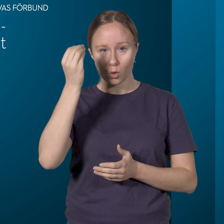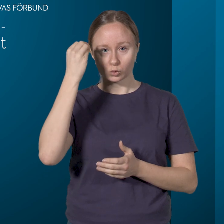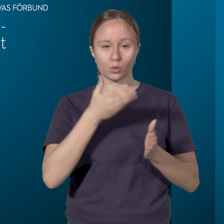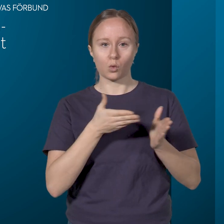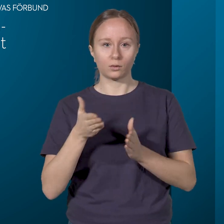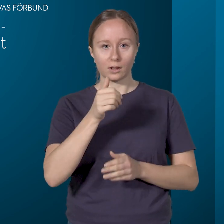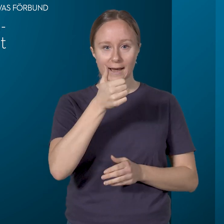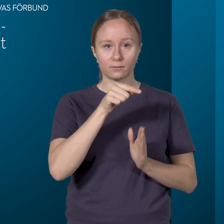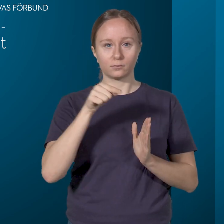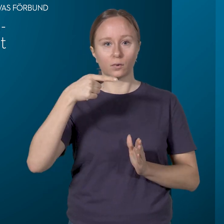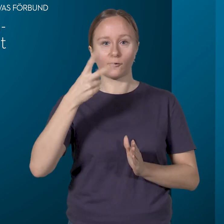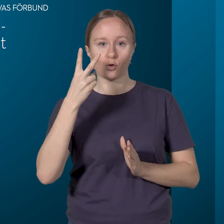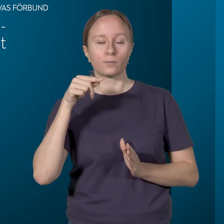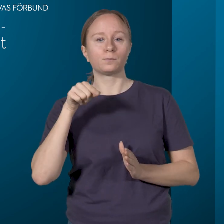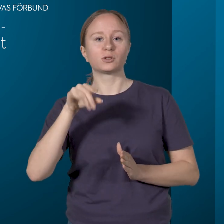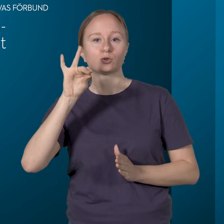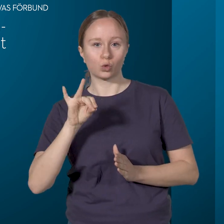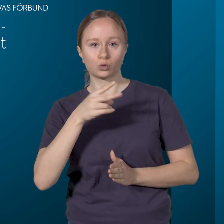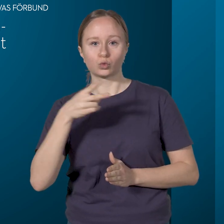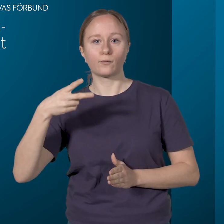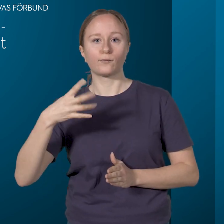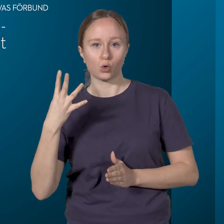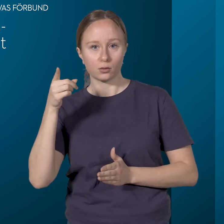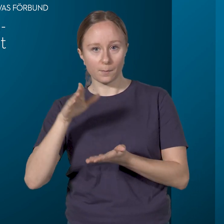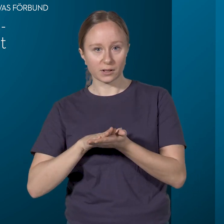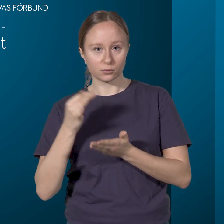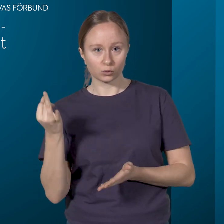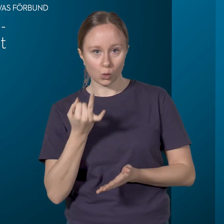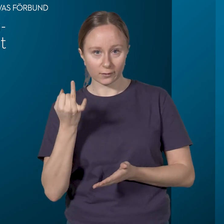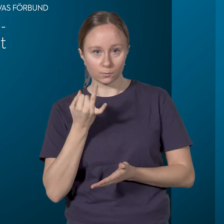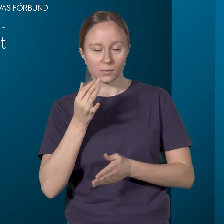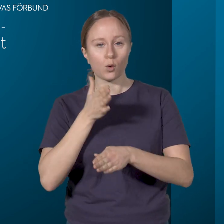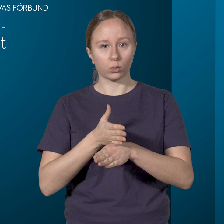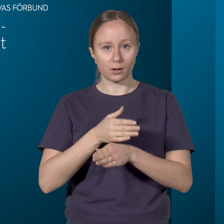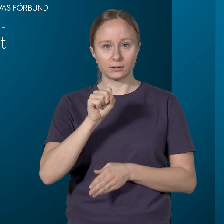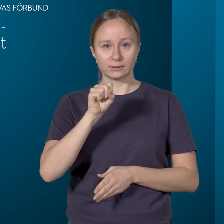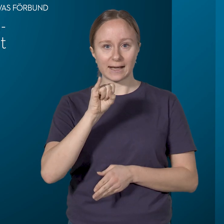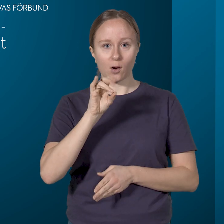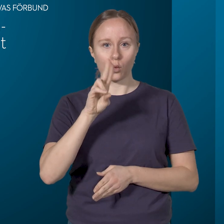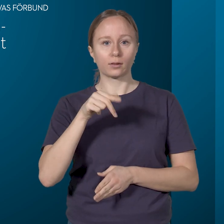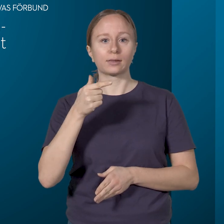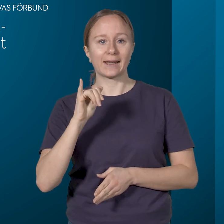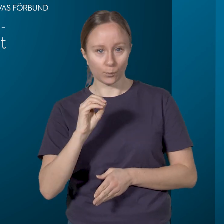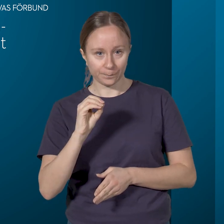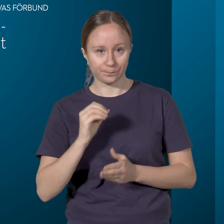Kursen ordnas 9-12.7.2024 i Sjundeå, på Hotell Siuntio.